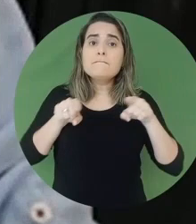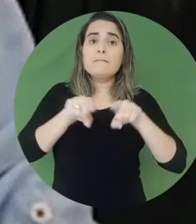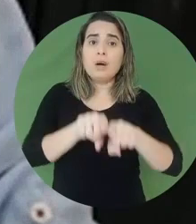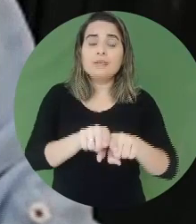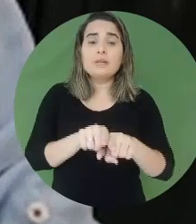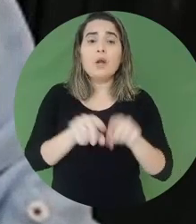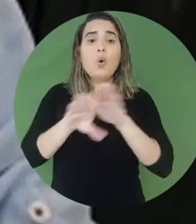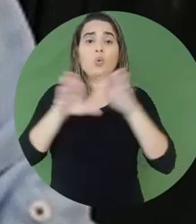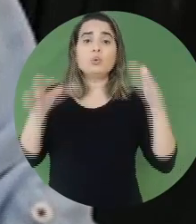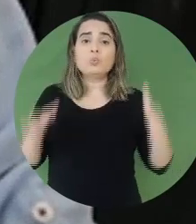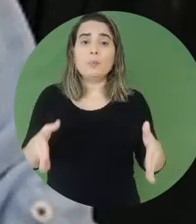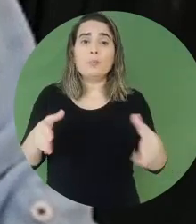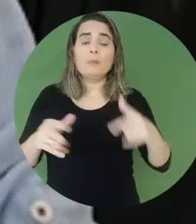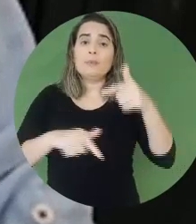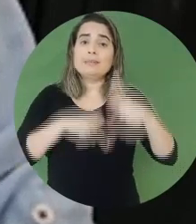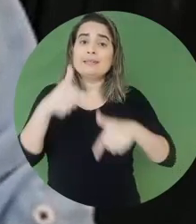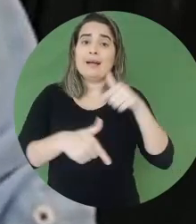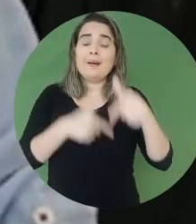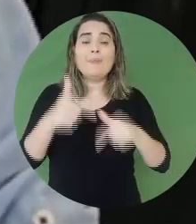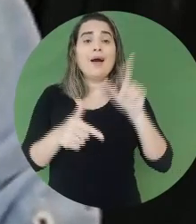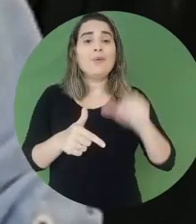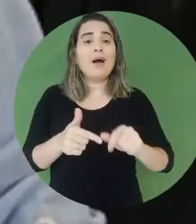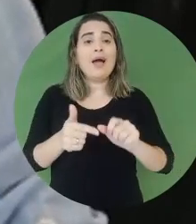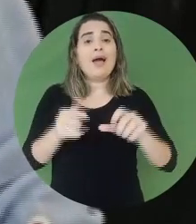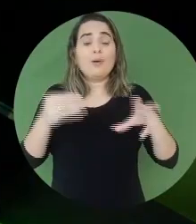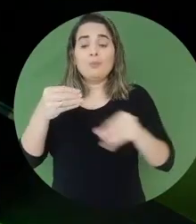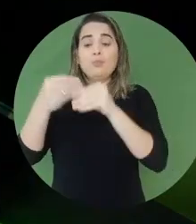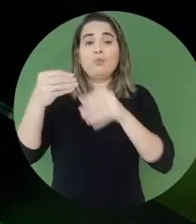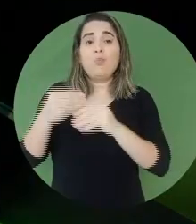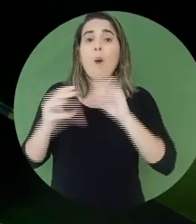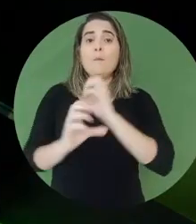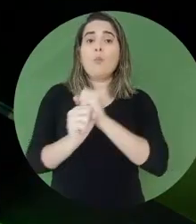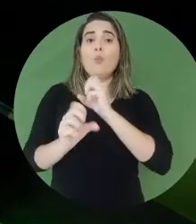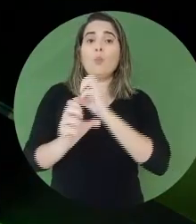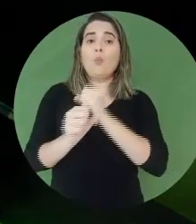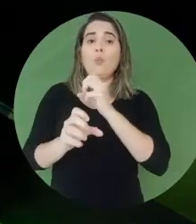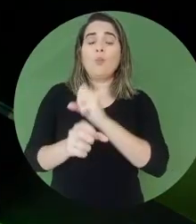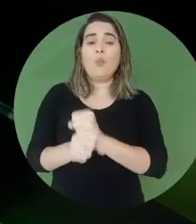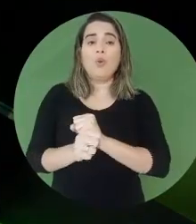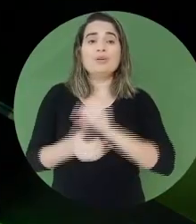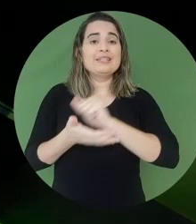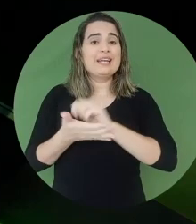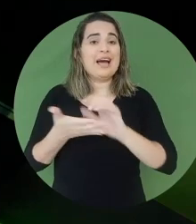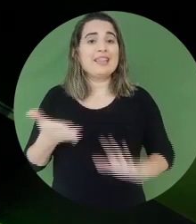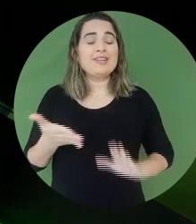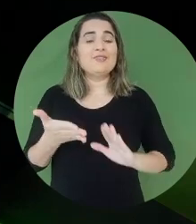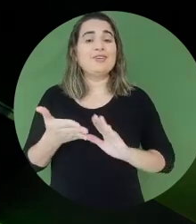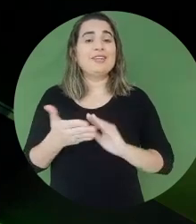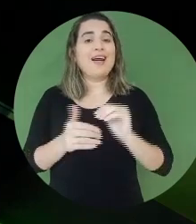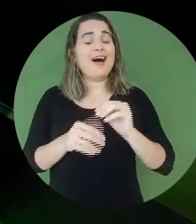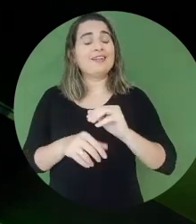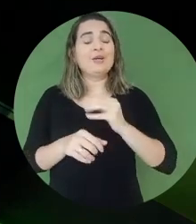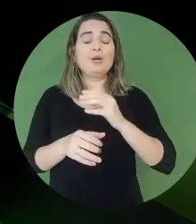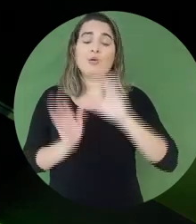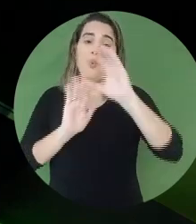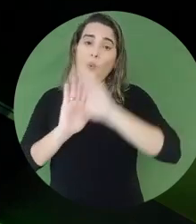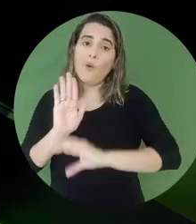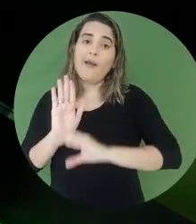ele conta como atividade extracurricular na faculdade. Os mesários voluntários podem atuar em cinco funções: Presidente,